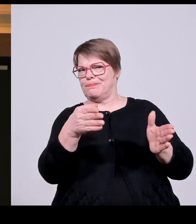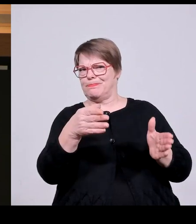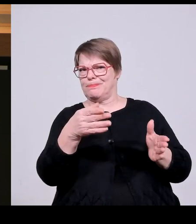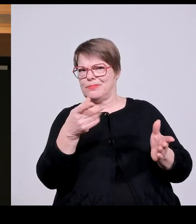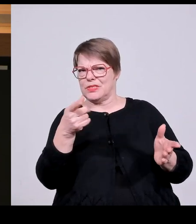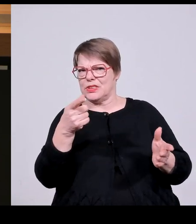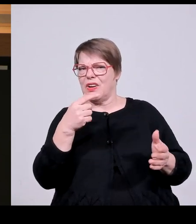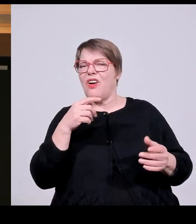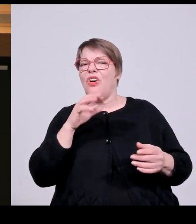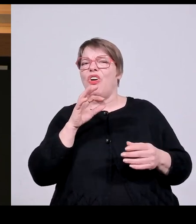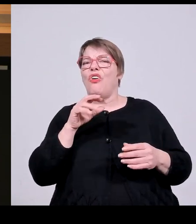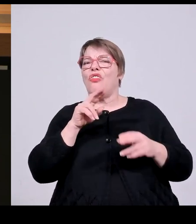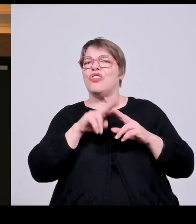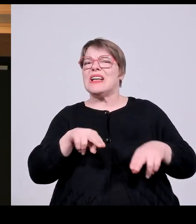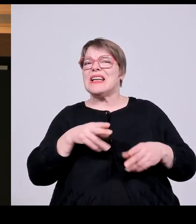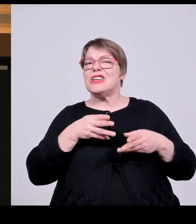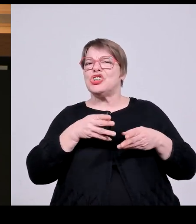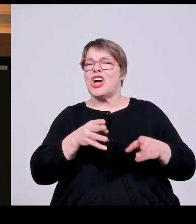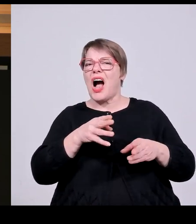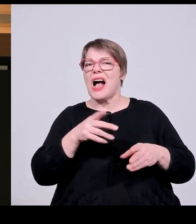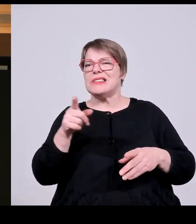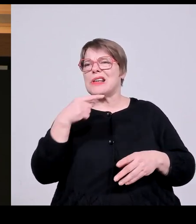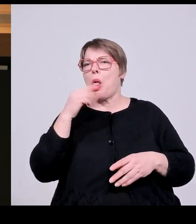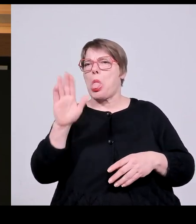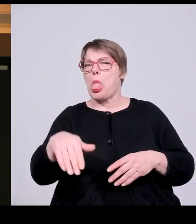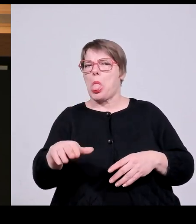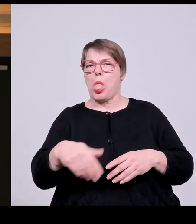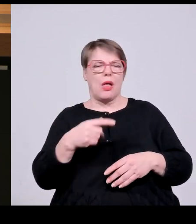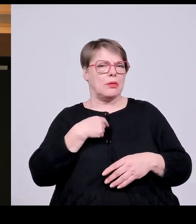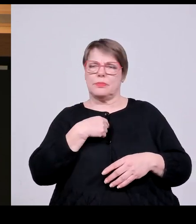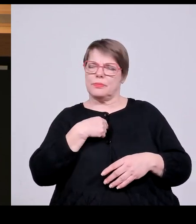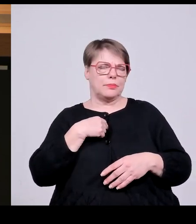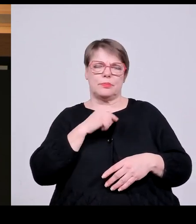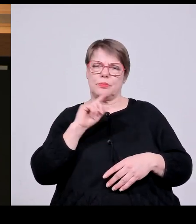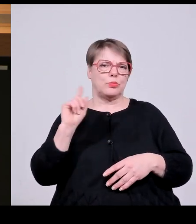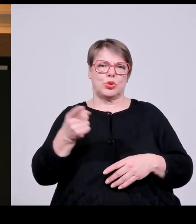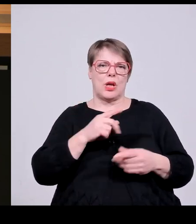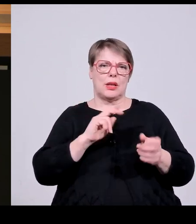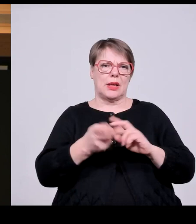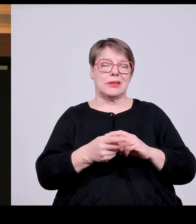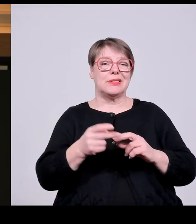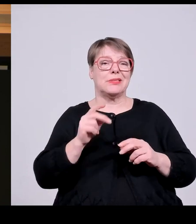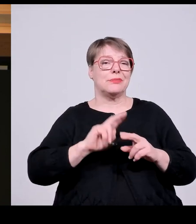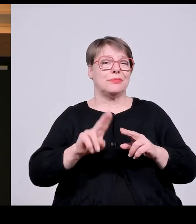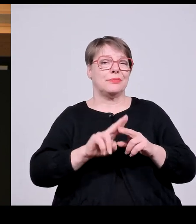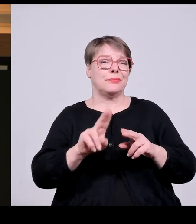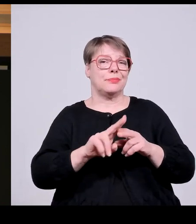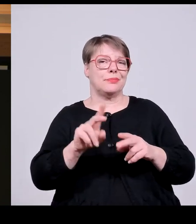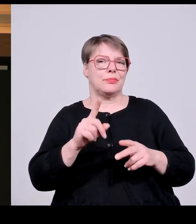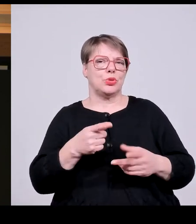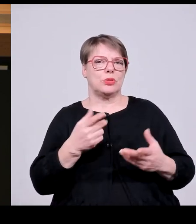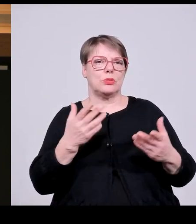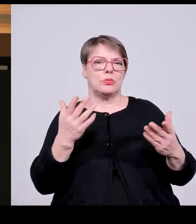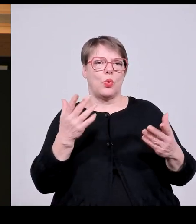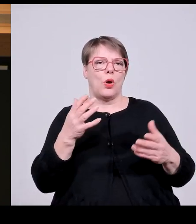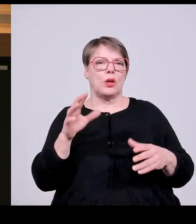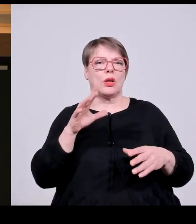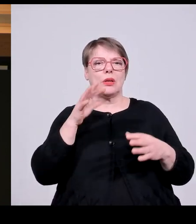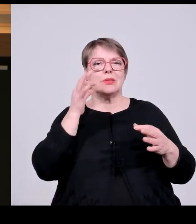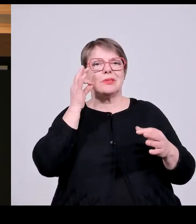gar nichts gegen Fußgängerzonen Ruhrgebiet. Da ist das völlig normal. In jeder Stadt gibt zur Fußgängerzone und das die Mitte und ich habe nichts